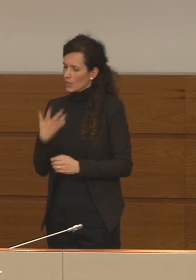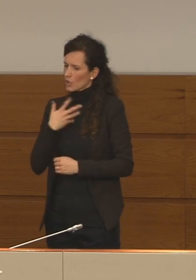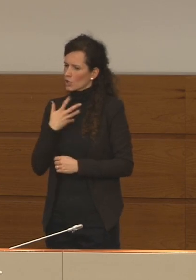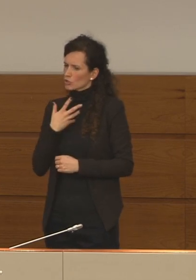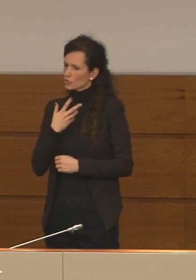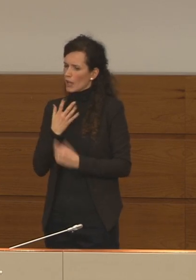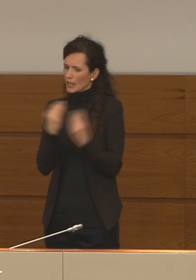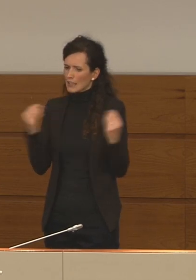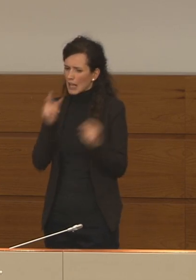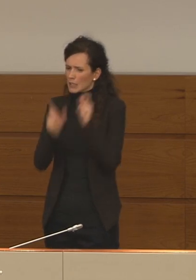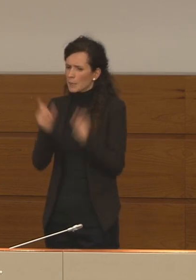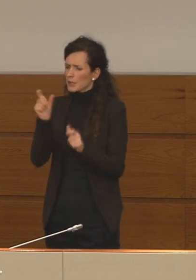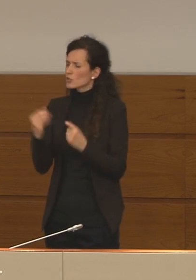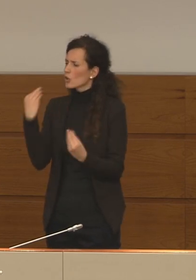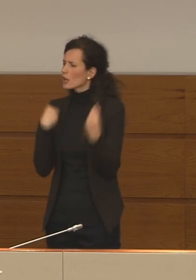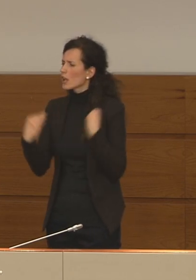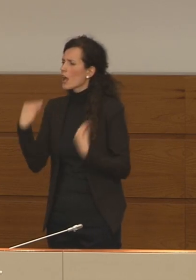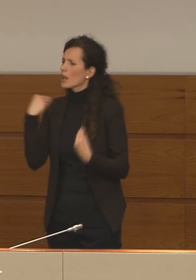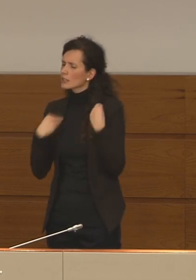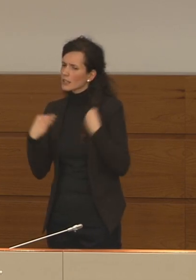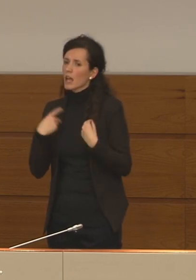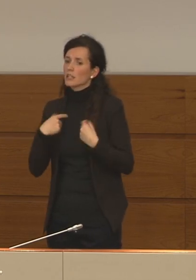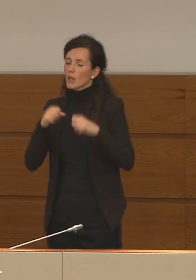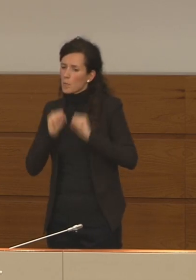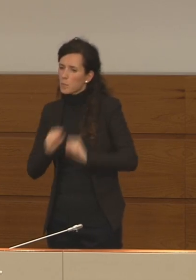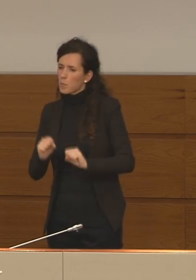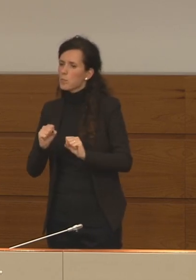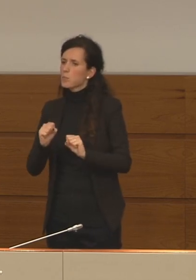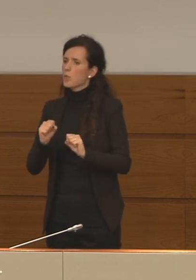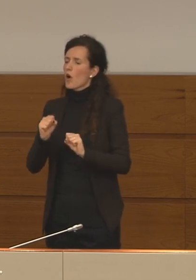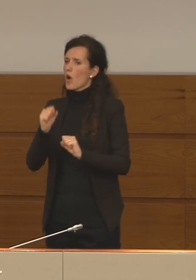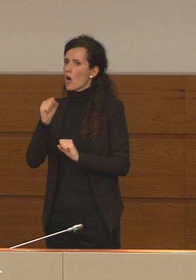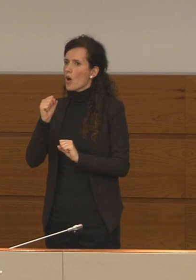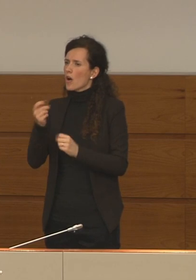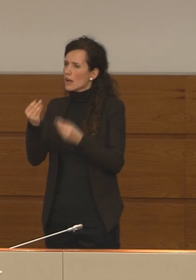persone che mi stanno chiedendo "possiamo sapere quanta febbre dobbiamo avere per